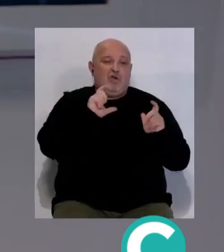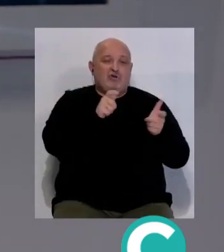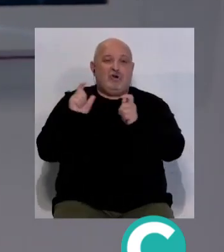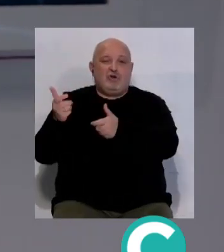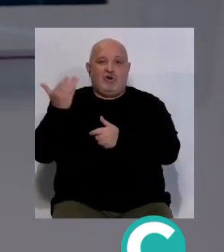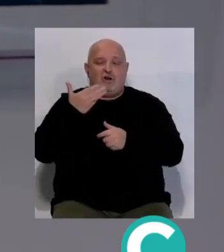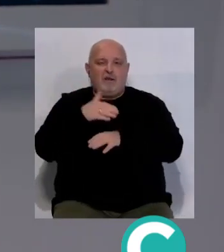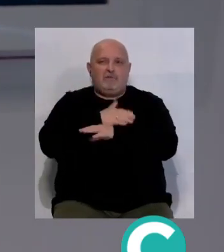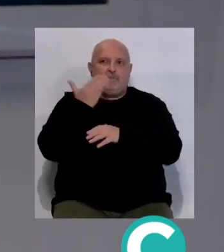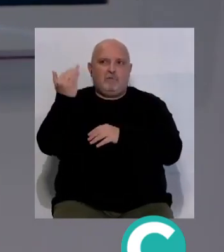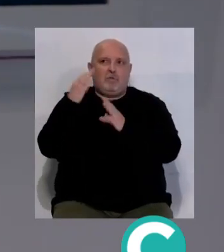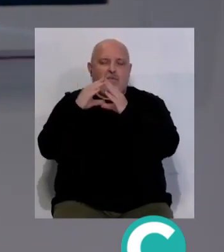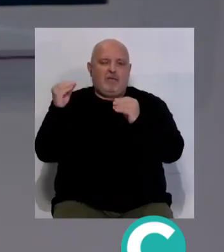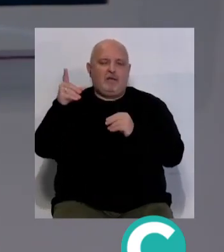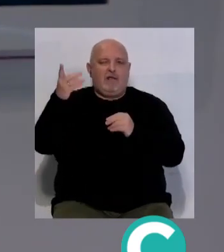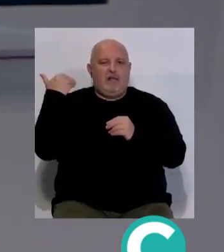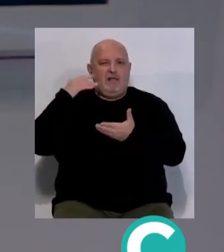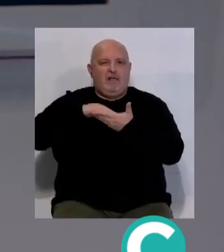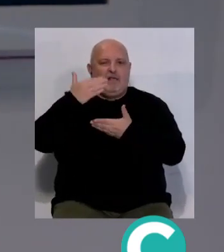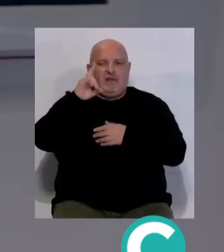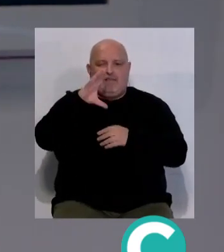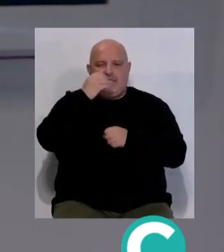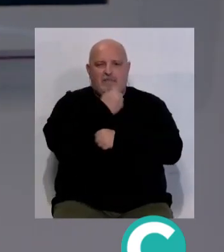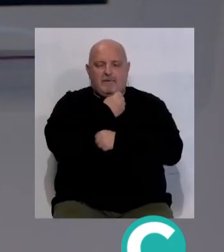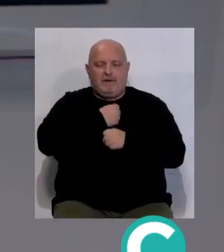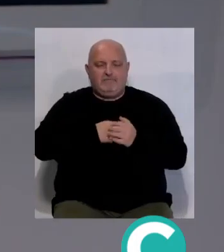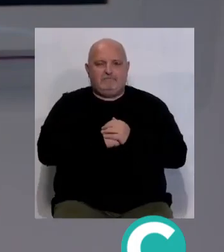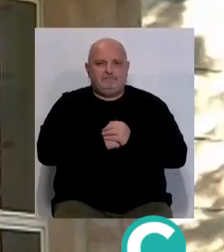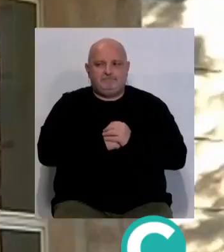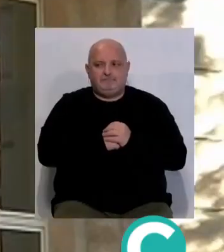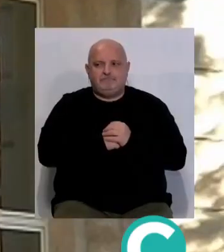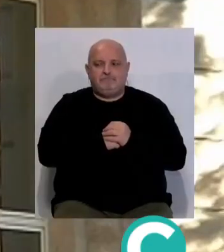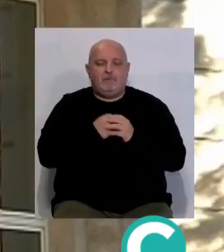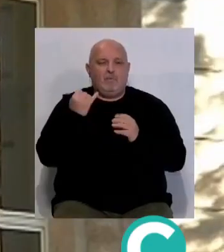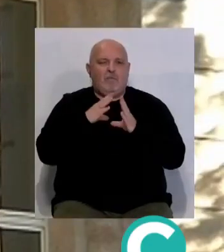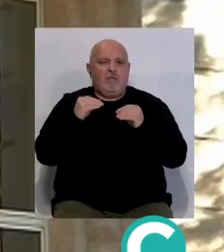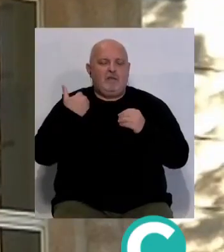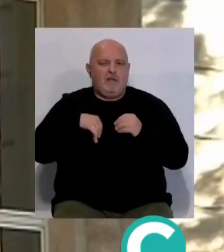la administración educativa el pasado 15 de diciembre la junta de Andalucía ha aprobado